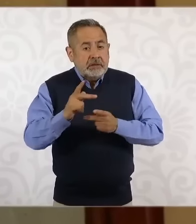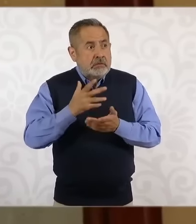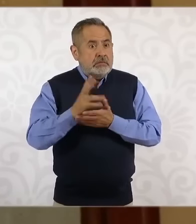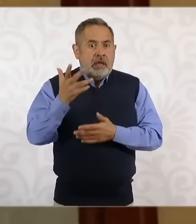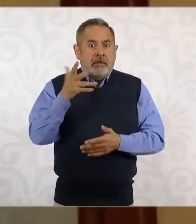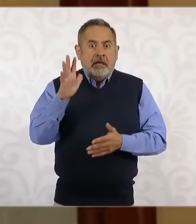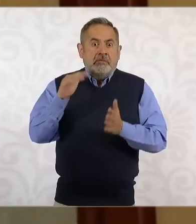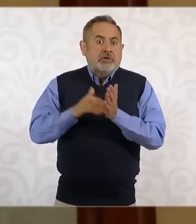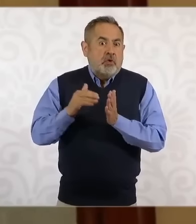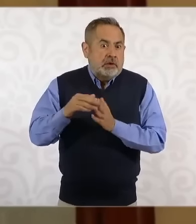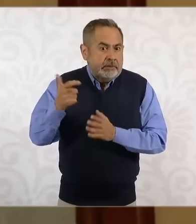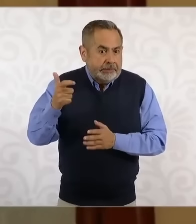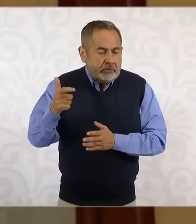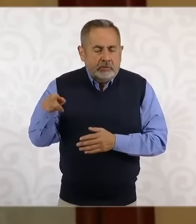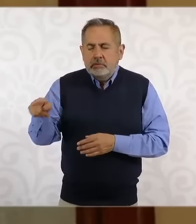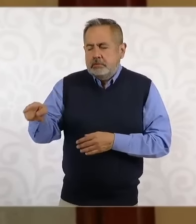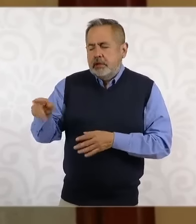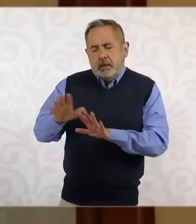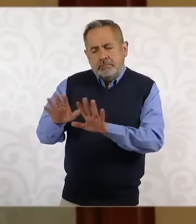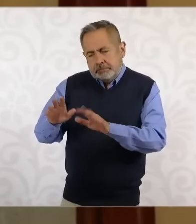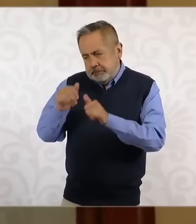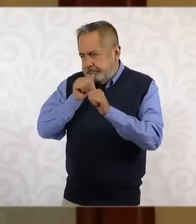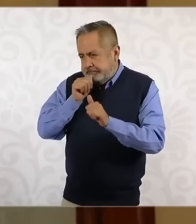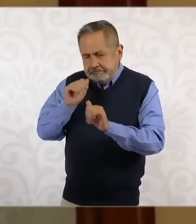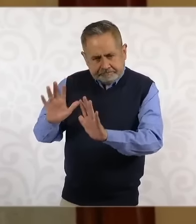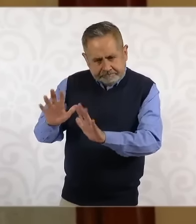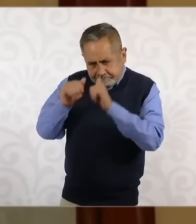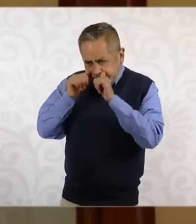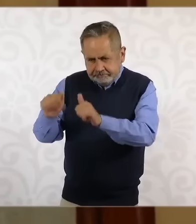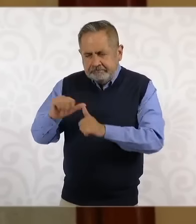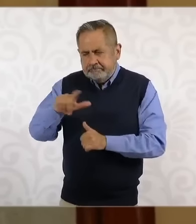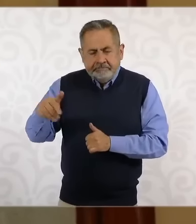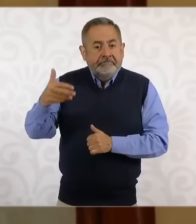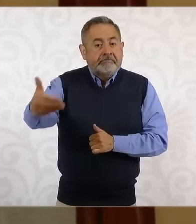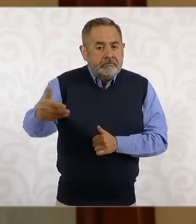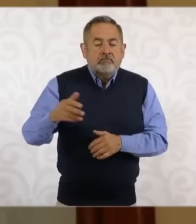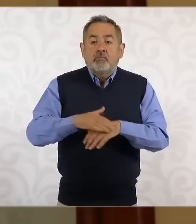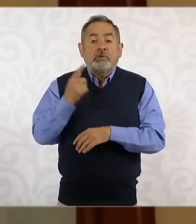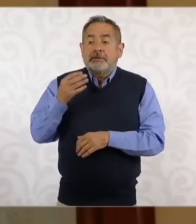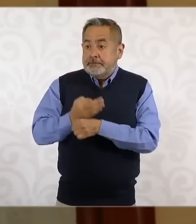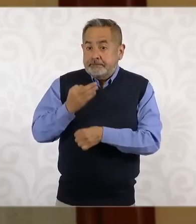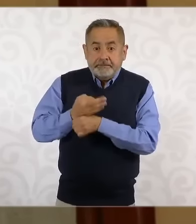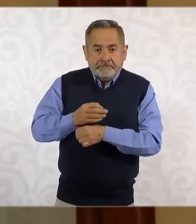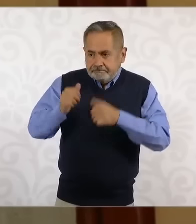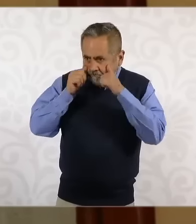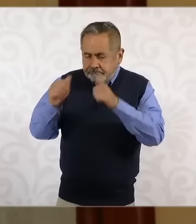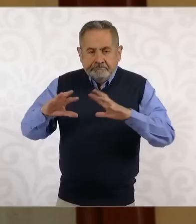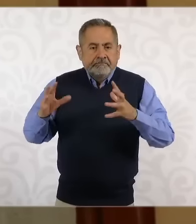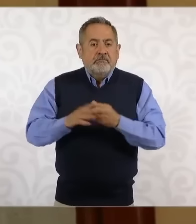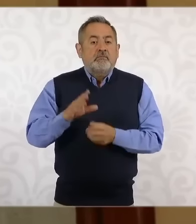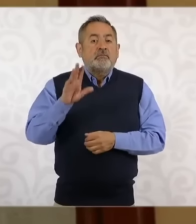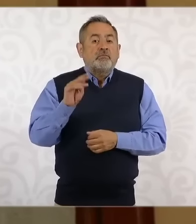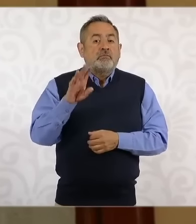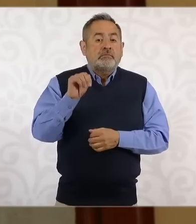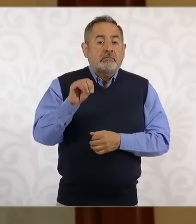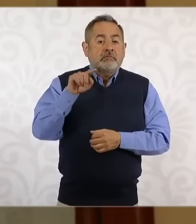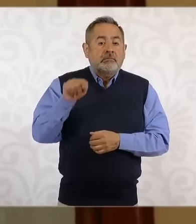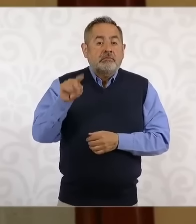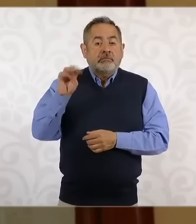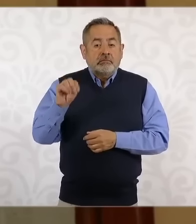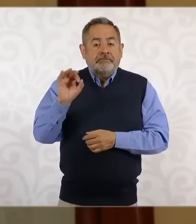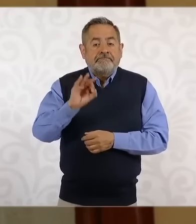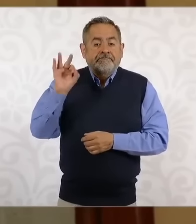de de pesos. Y con esto además es un logro grandísimo porque con esto se atiende al 99.9%